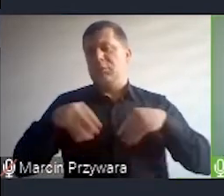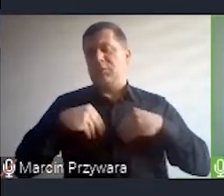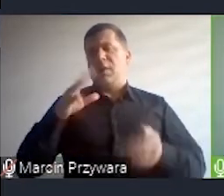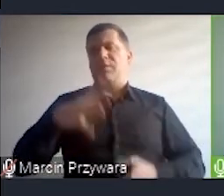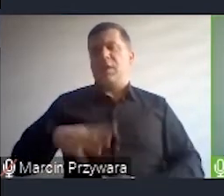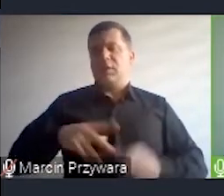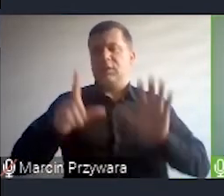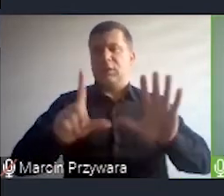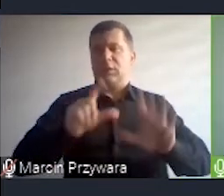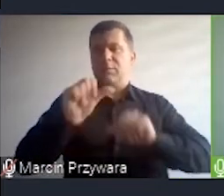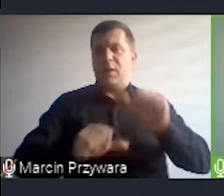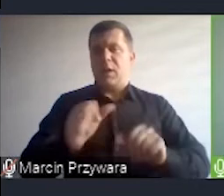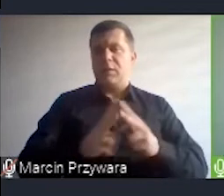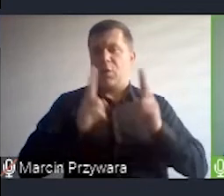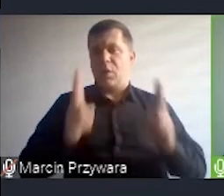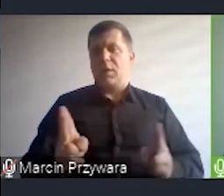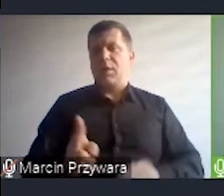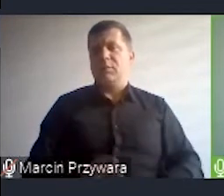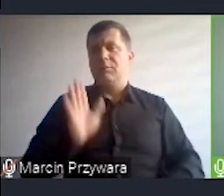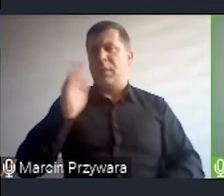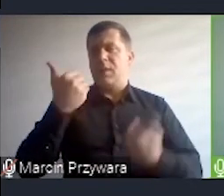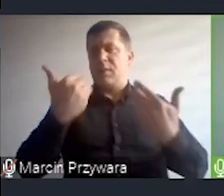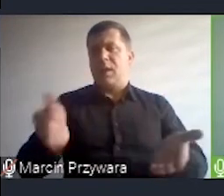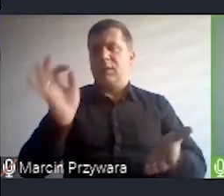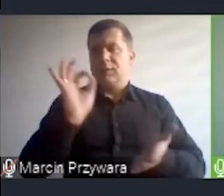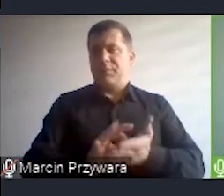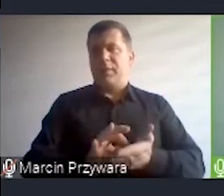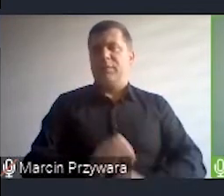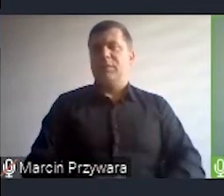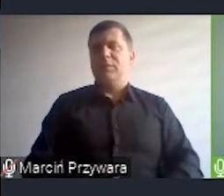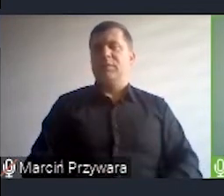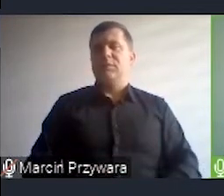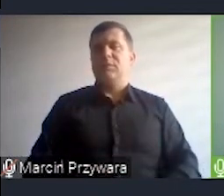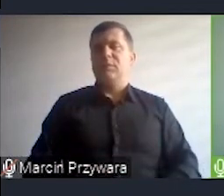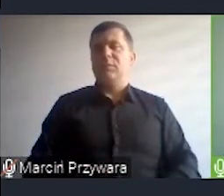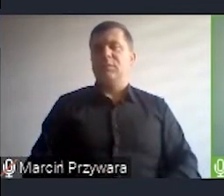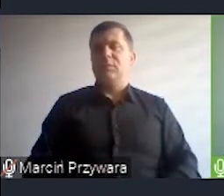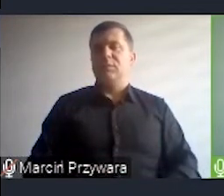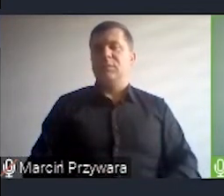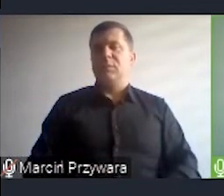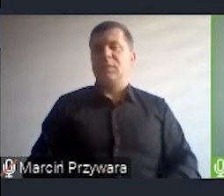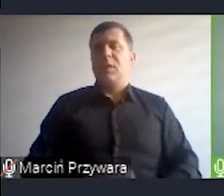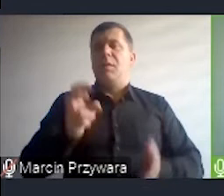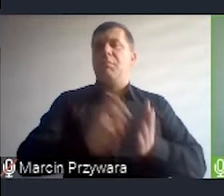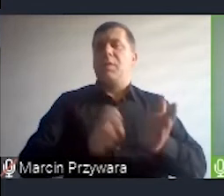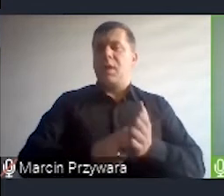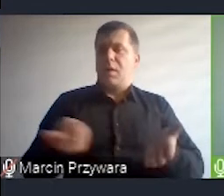siedmioletni okres ma zapewnić pewnego rodzaju brak podwójnego finansowania.